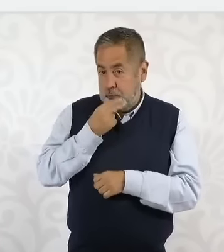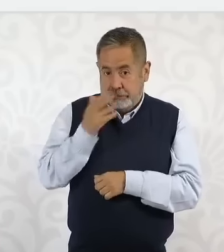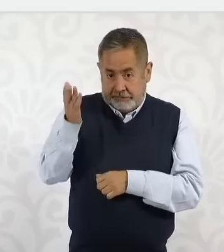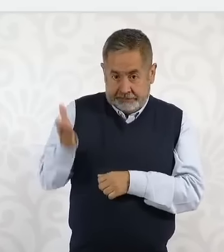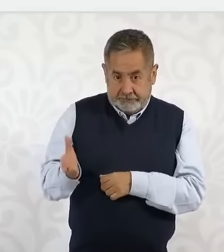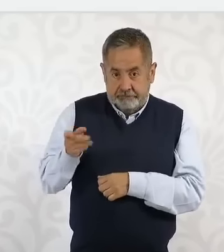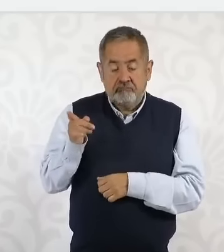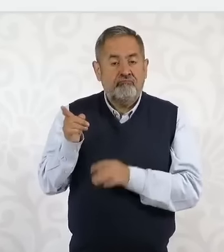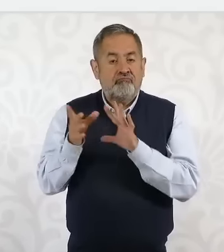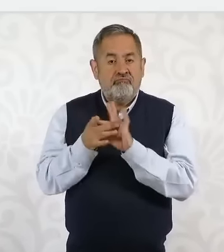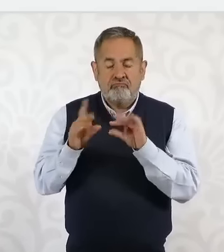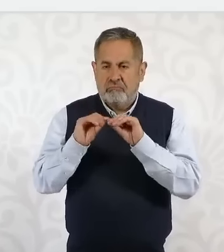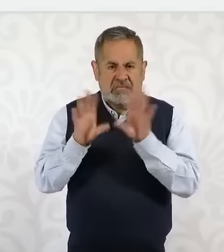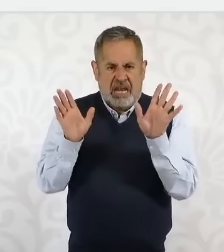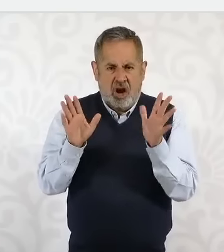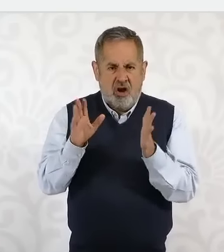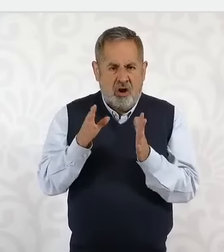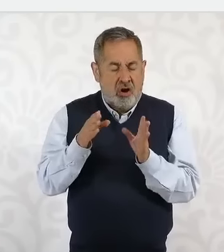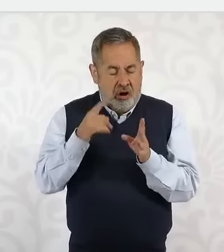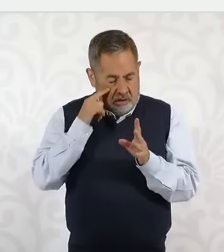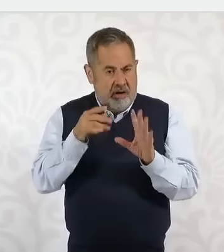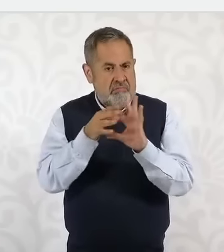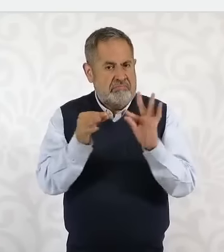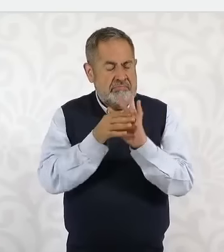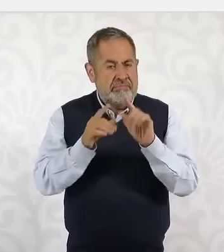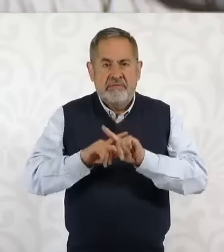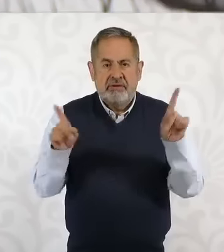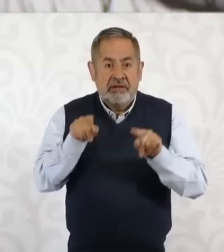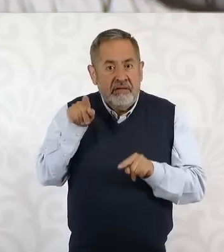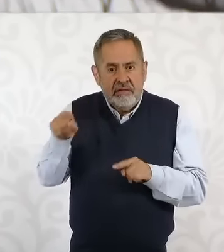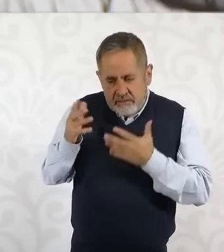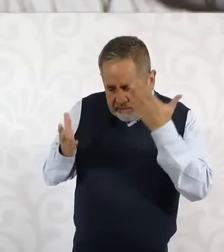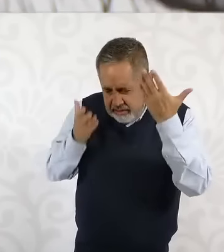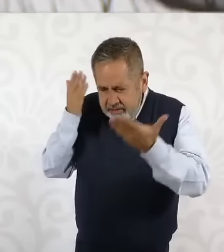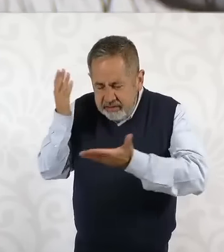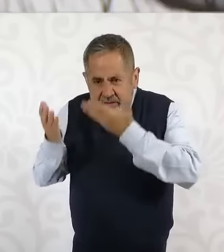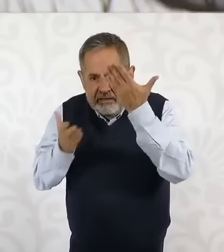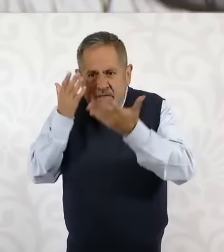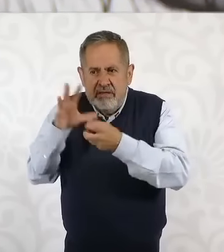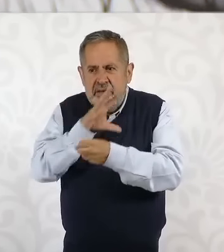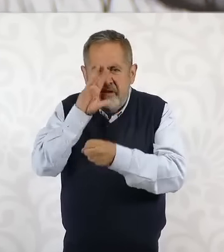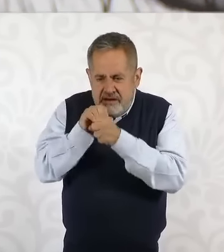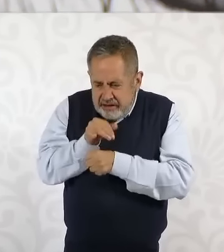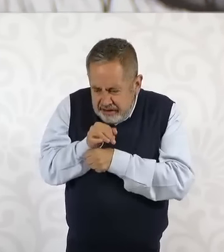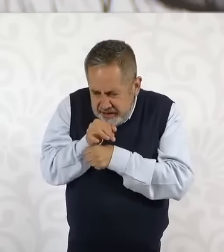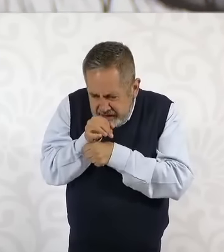dio una visión completamente distinta, recuperó eh la investigación científica, digamos, sobre este